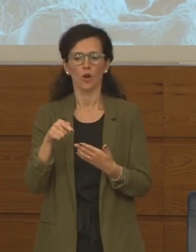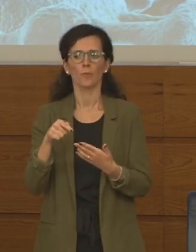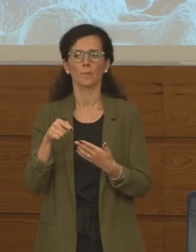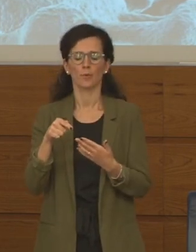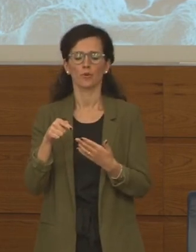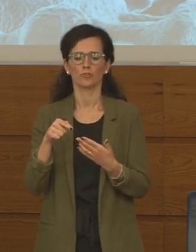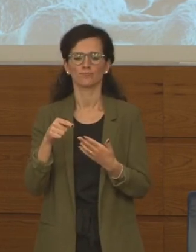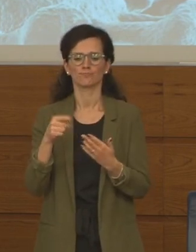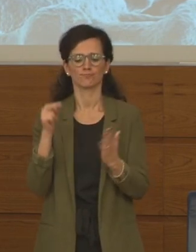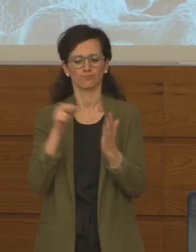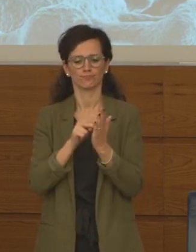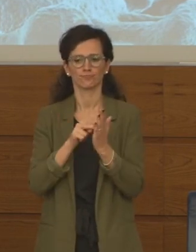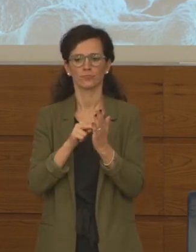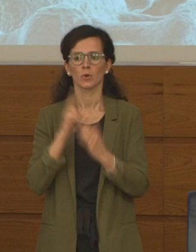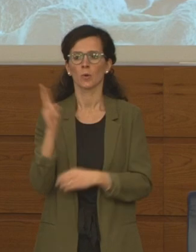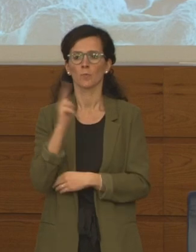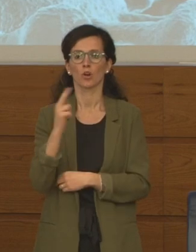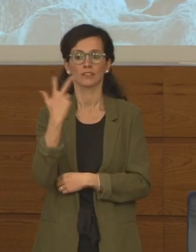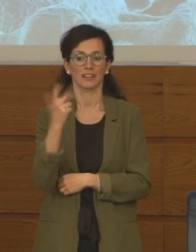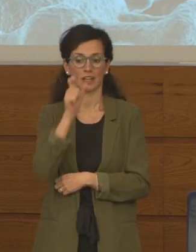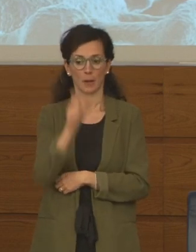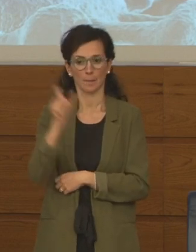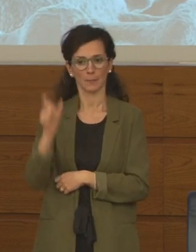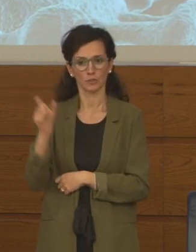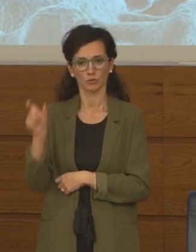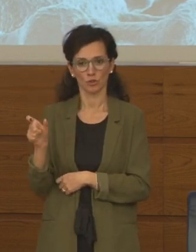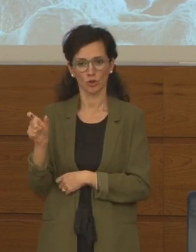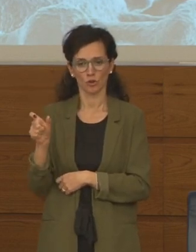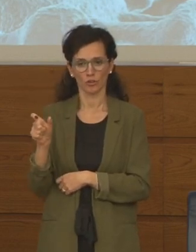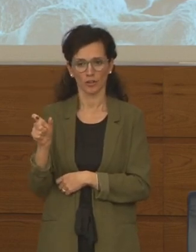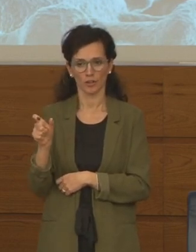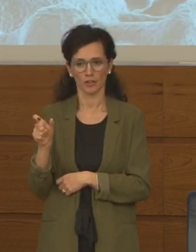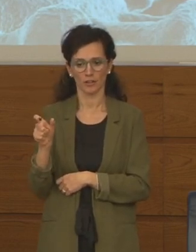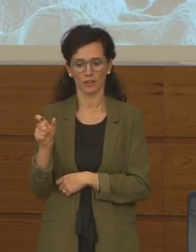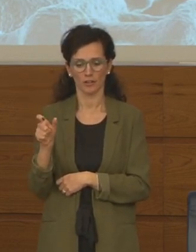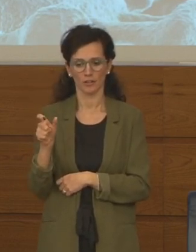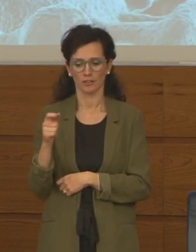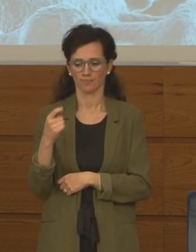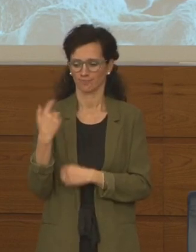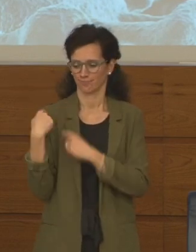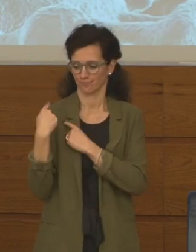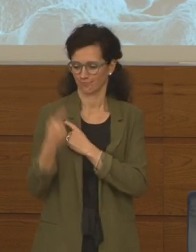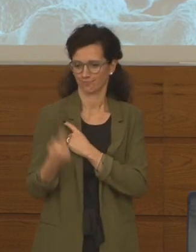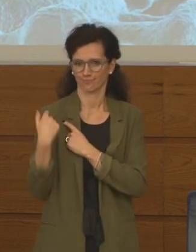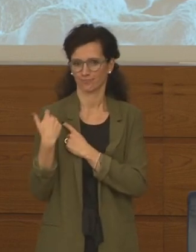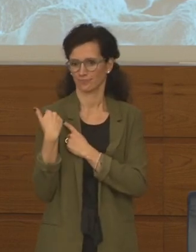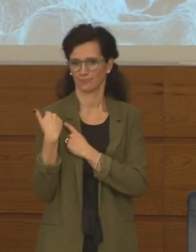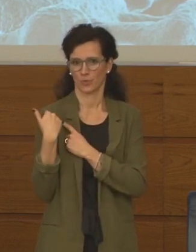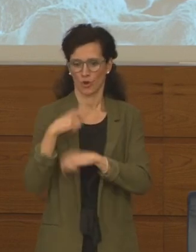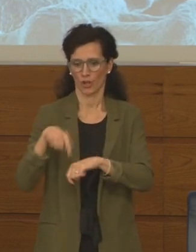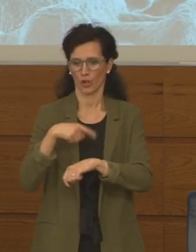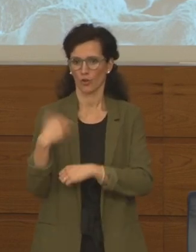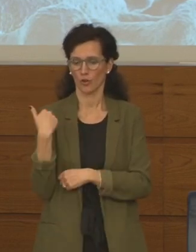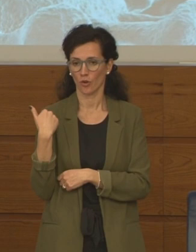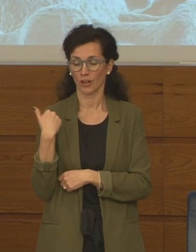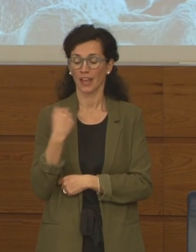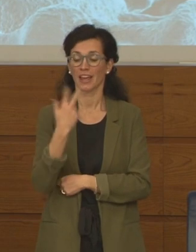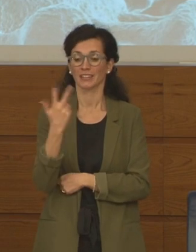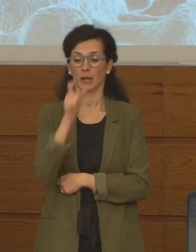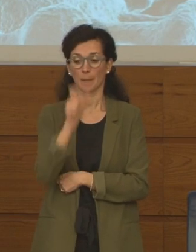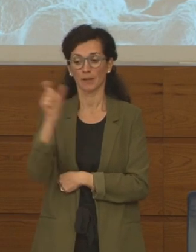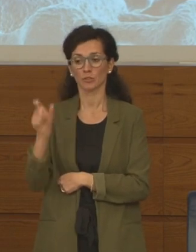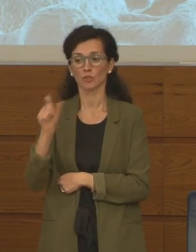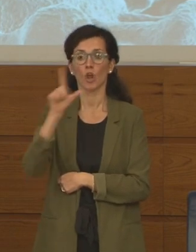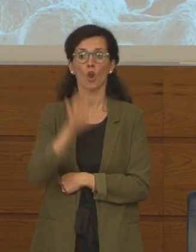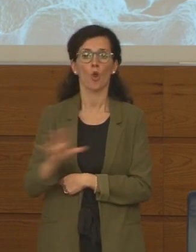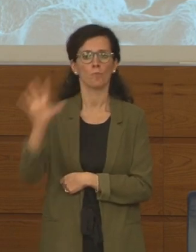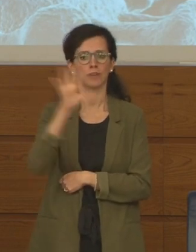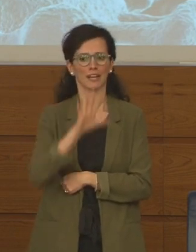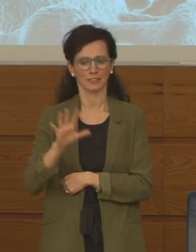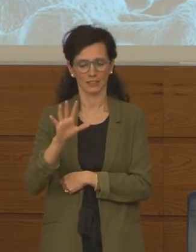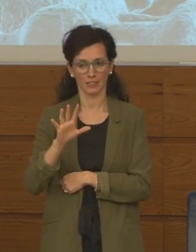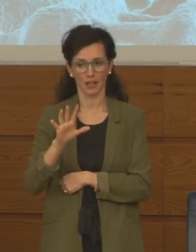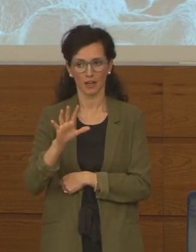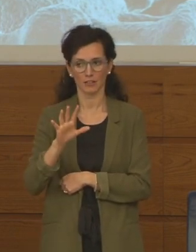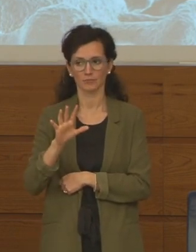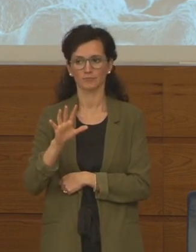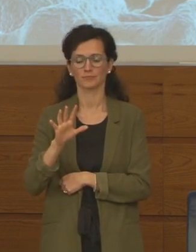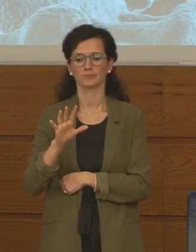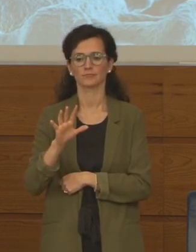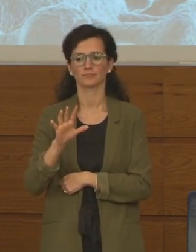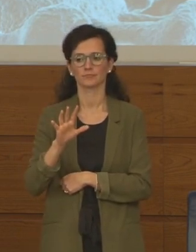3 persone nel corso delle ultime ore, 3 persone in Lombardia e persone